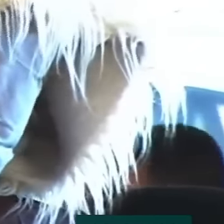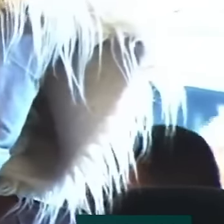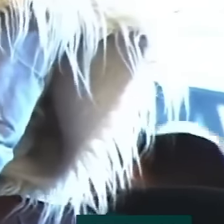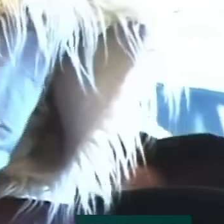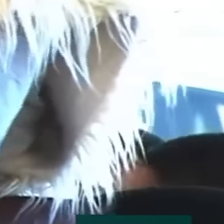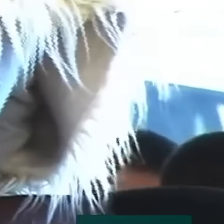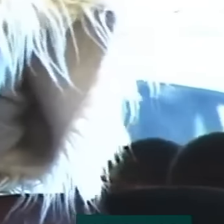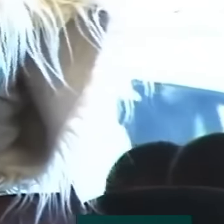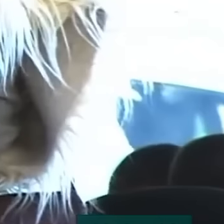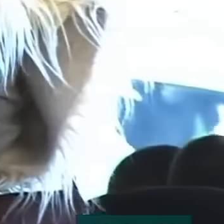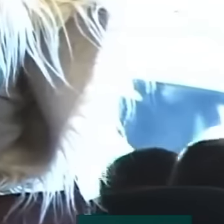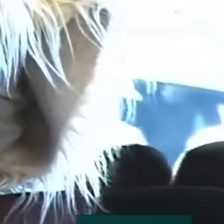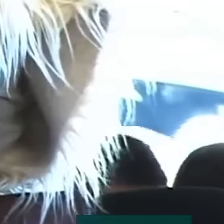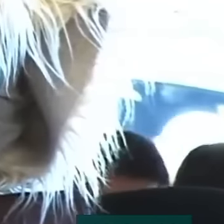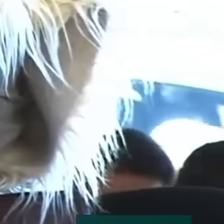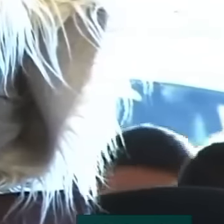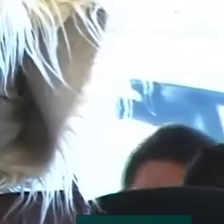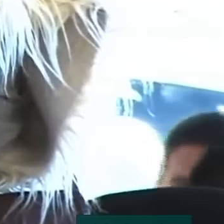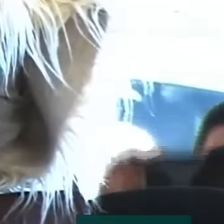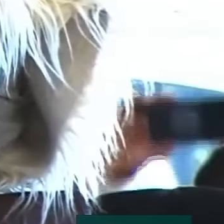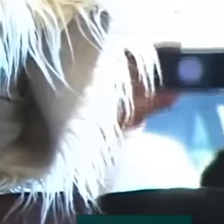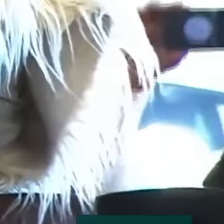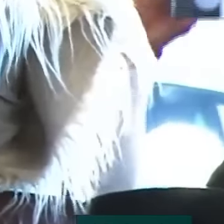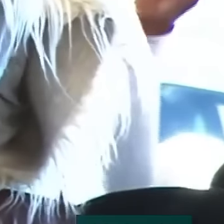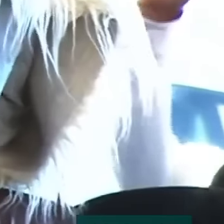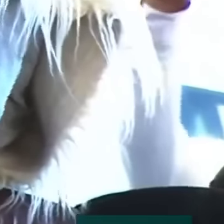pero